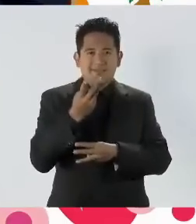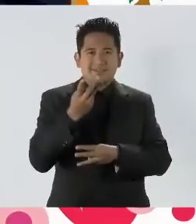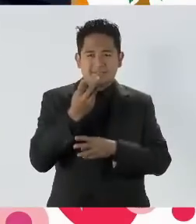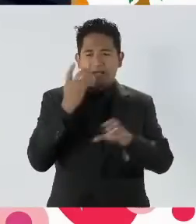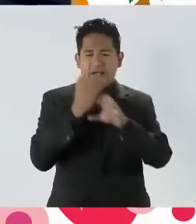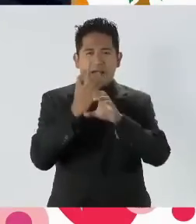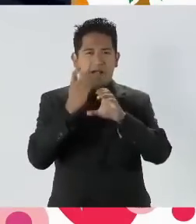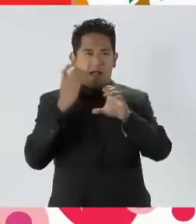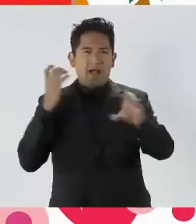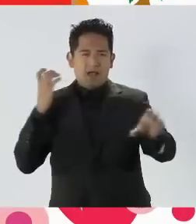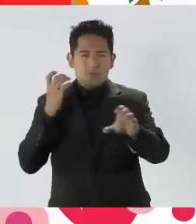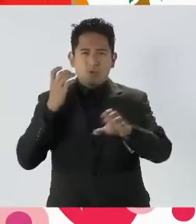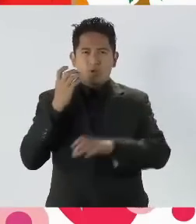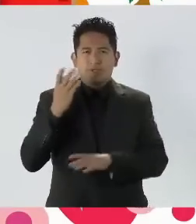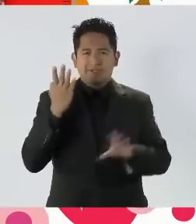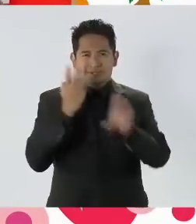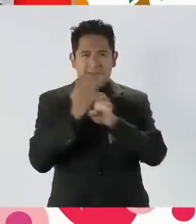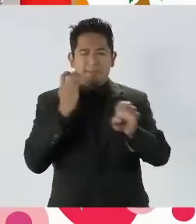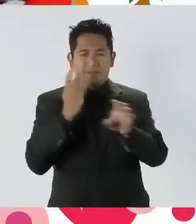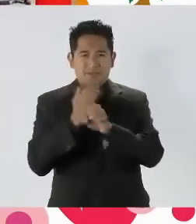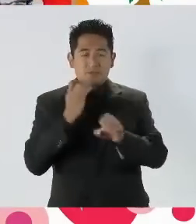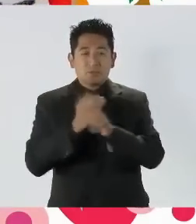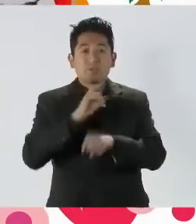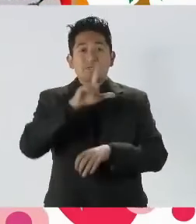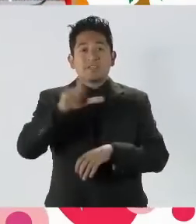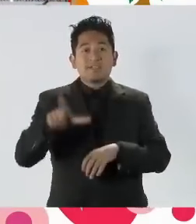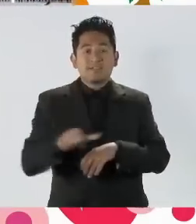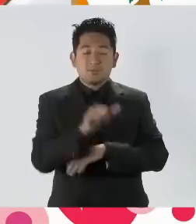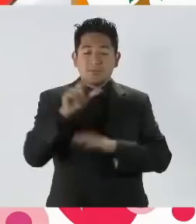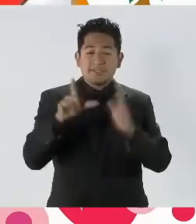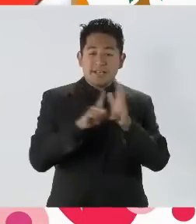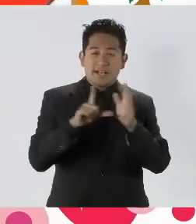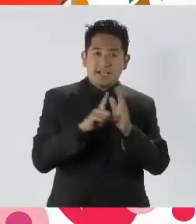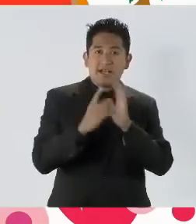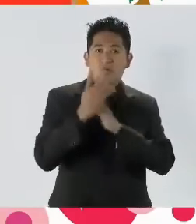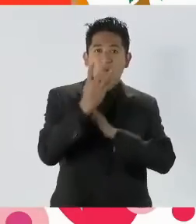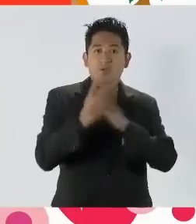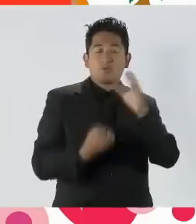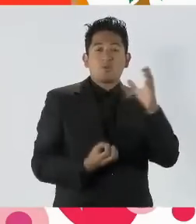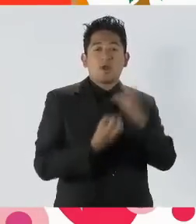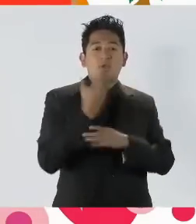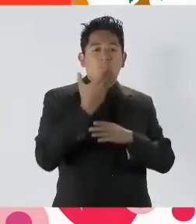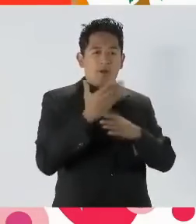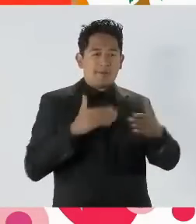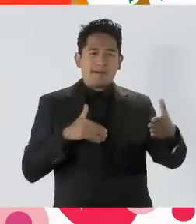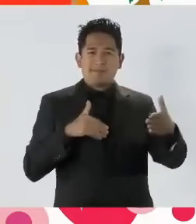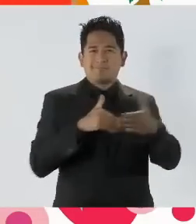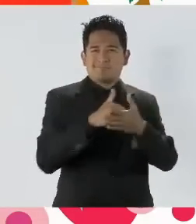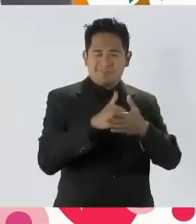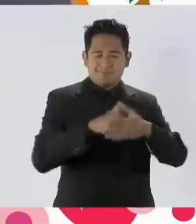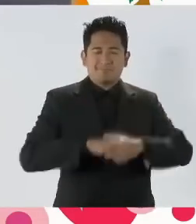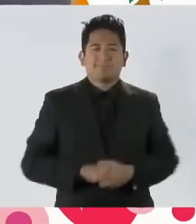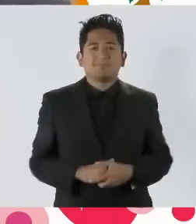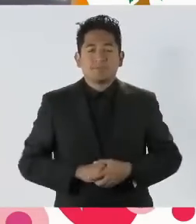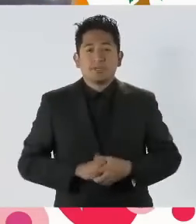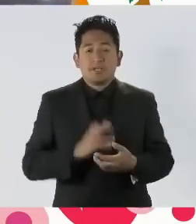inaugurará una nueva Estación en la línea 4 pero vamos a invertir en este año para